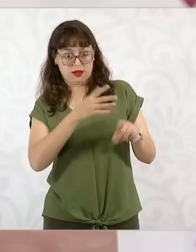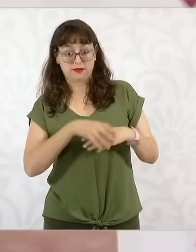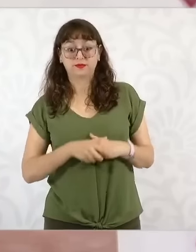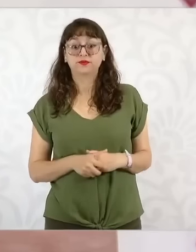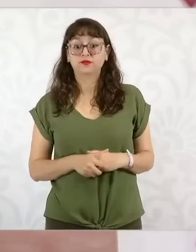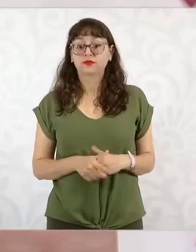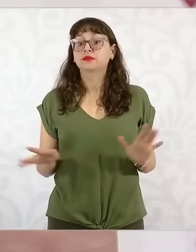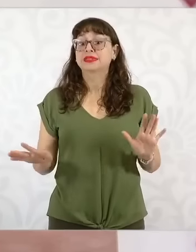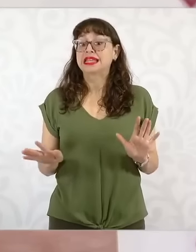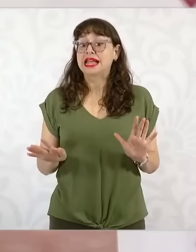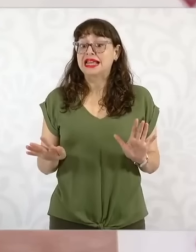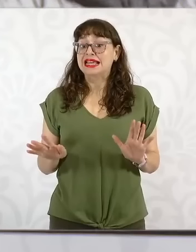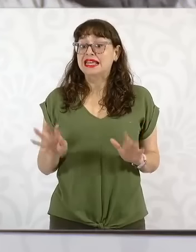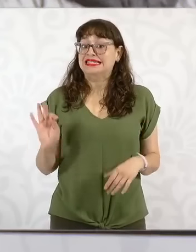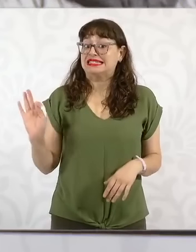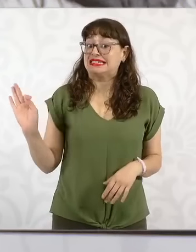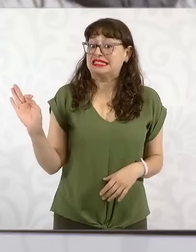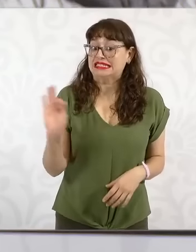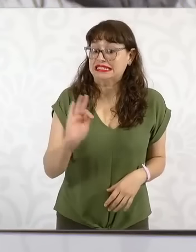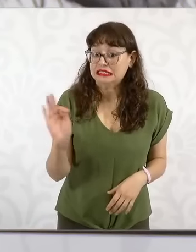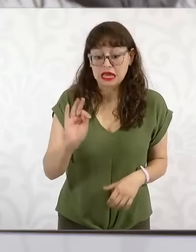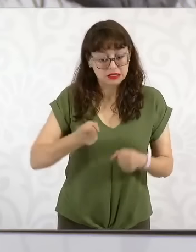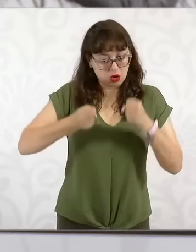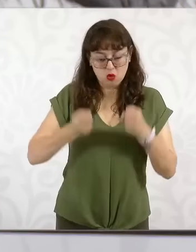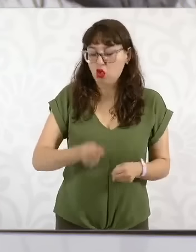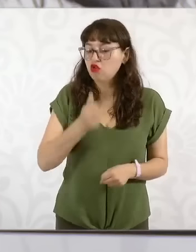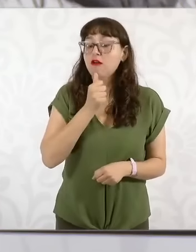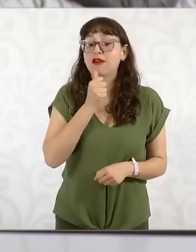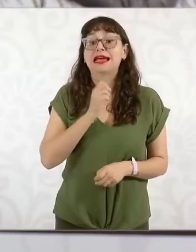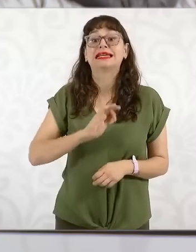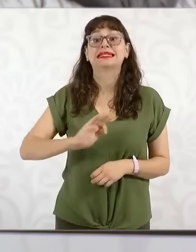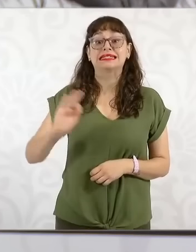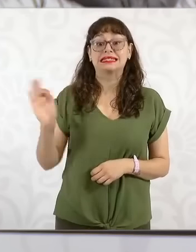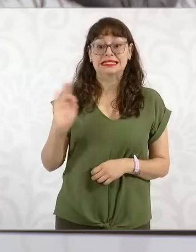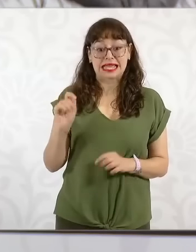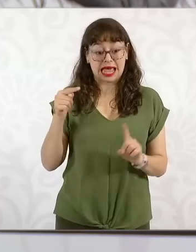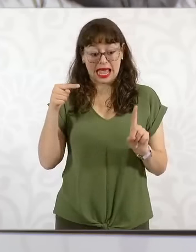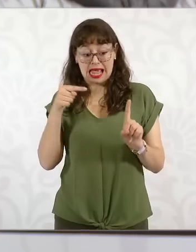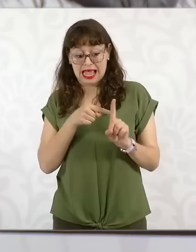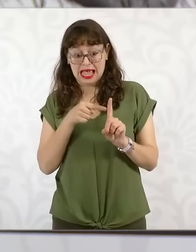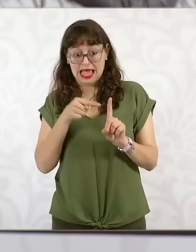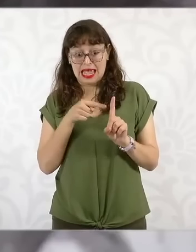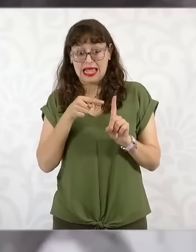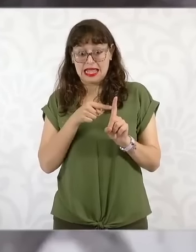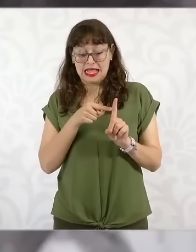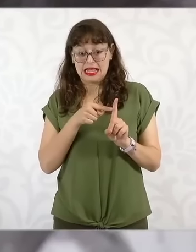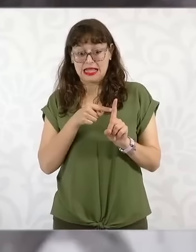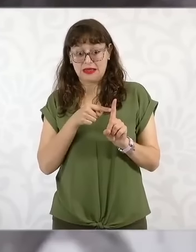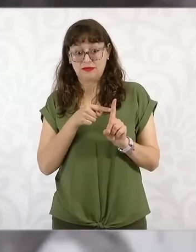esto todavía no lo tenemos eh con total solidez, de que Nemesio Ceguera tuvo también conocimiento